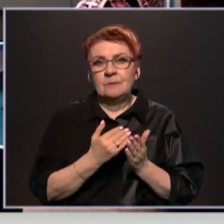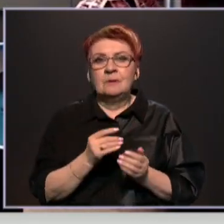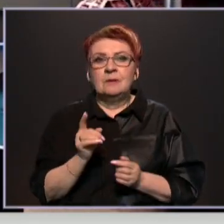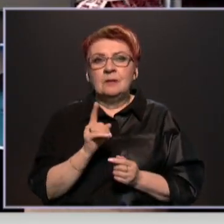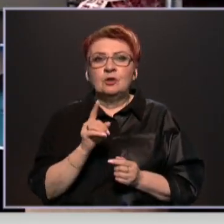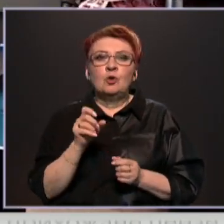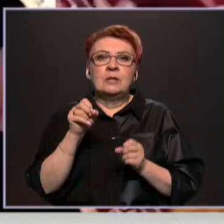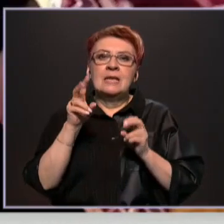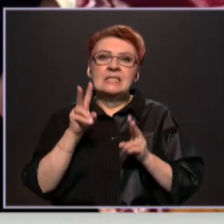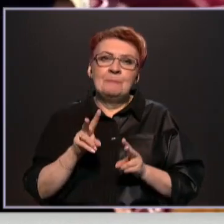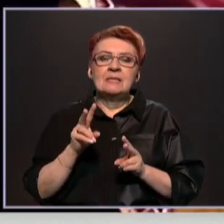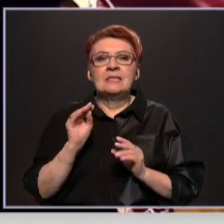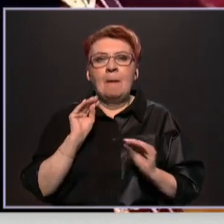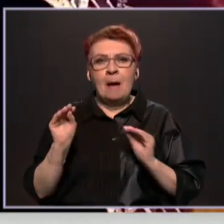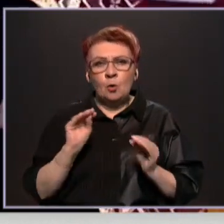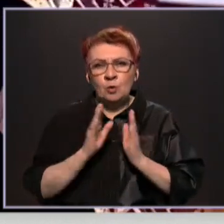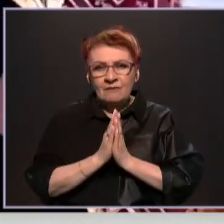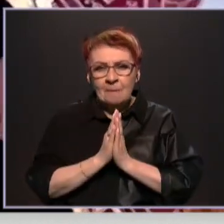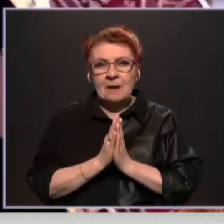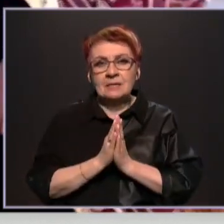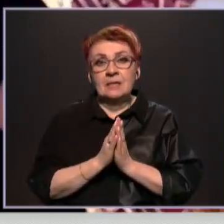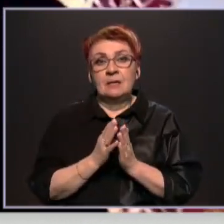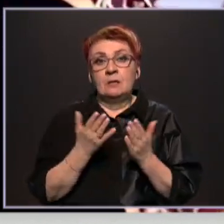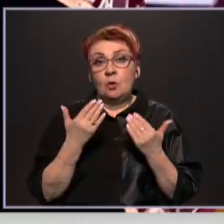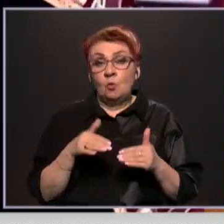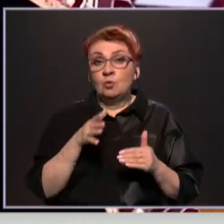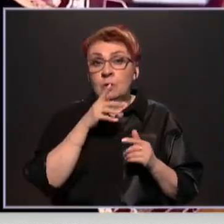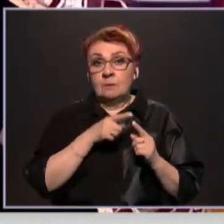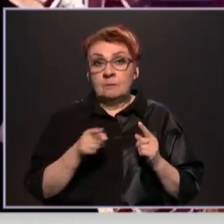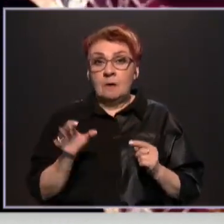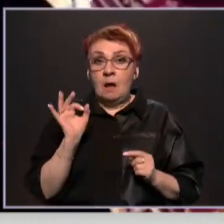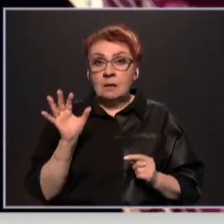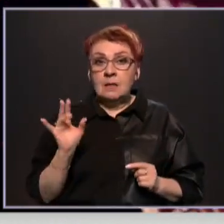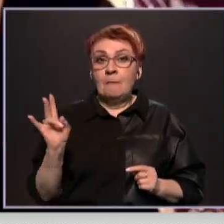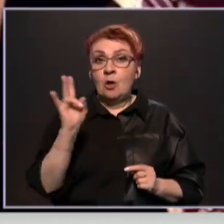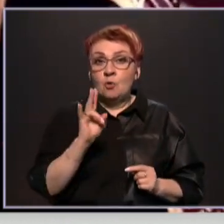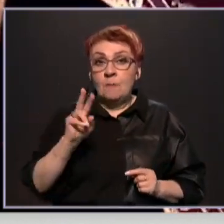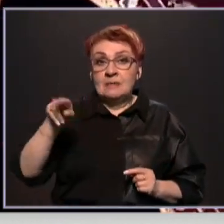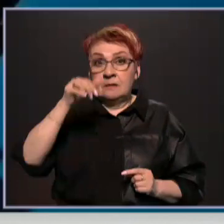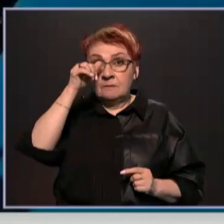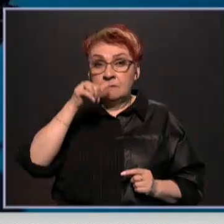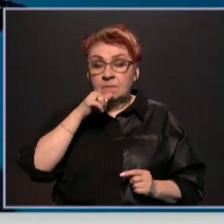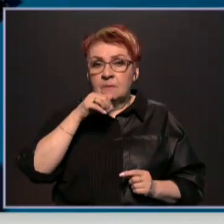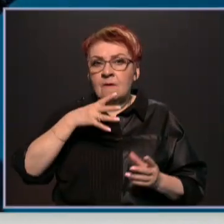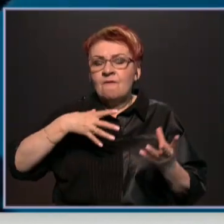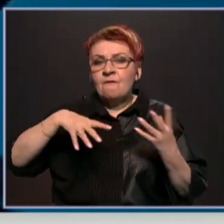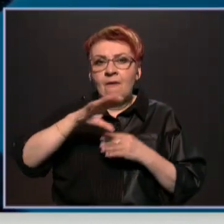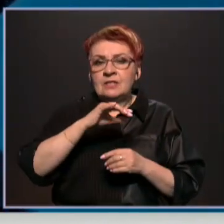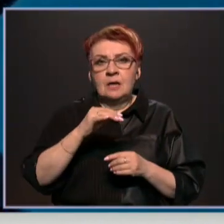и спецоборудование то уже период октябрь ноябрь декабрь в основном во всех подразделениях первый